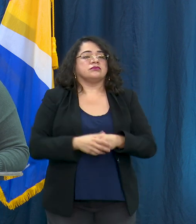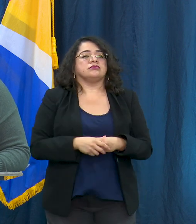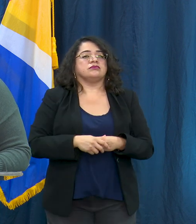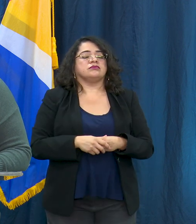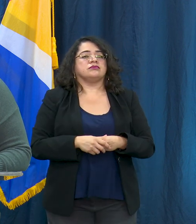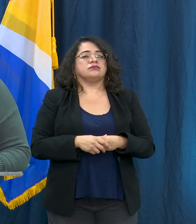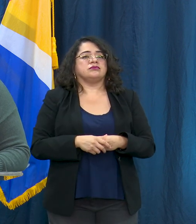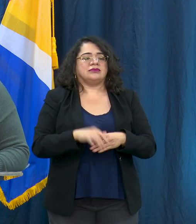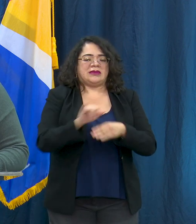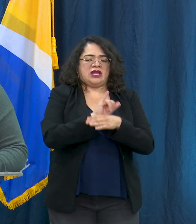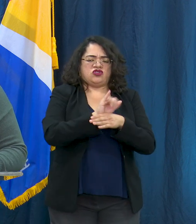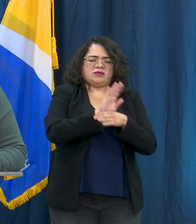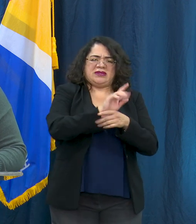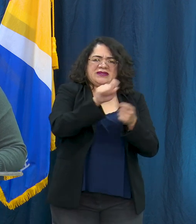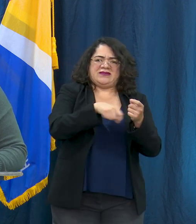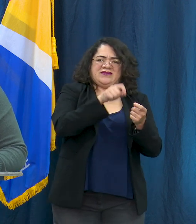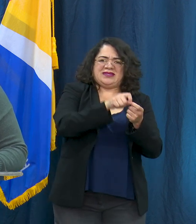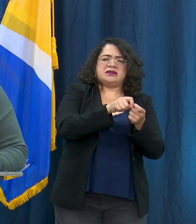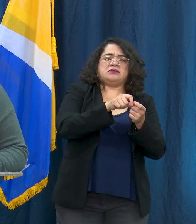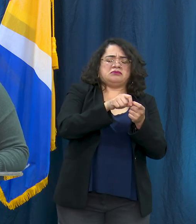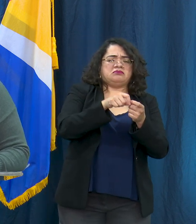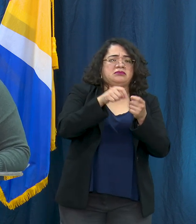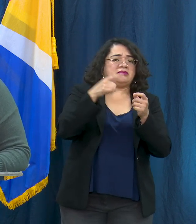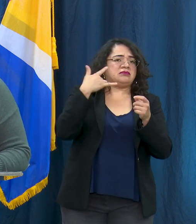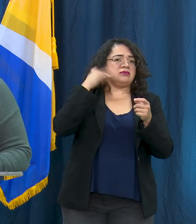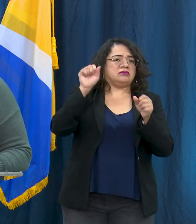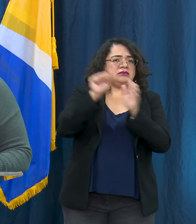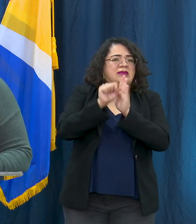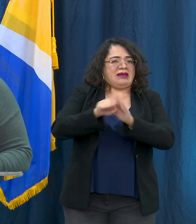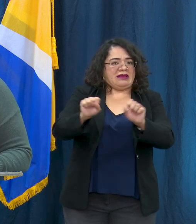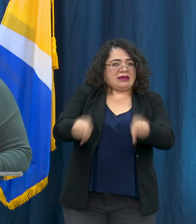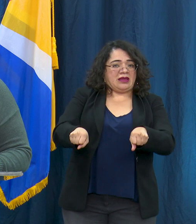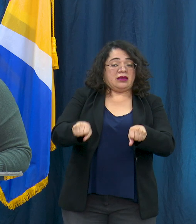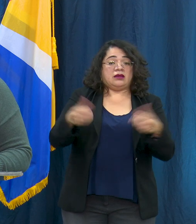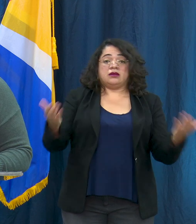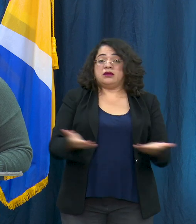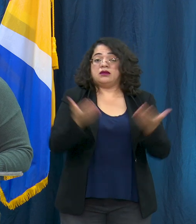saber que en la ciudad de LAN bestowed Aviano vamos a rehab rear in los